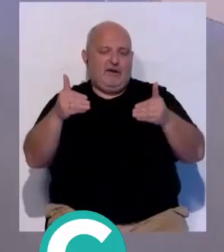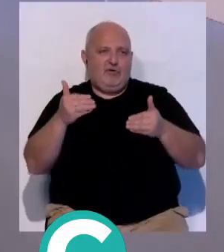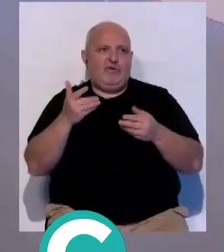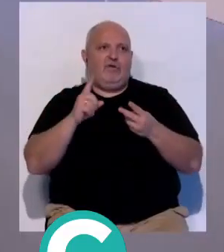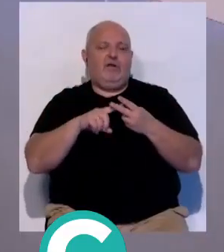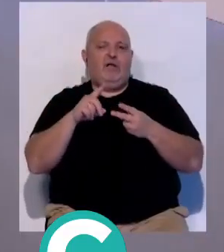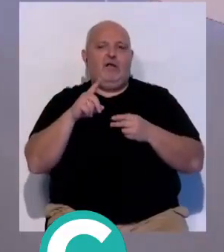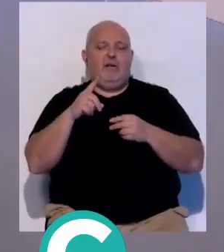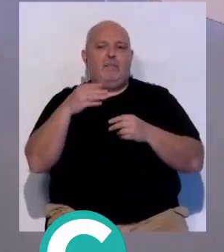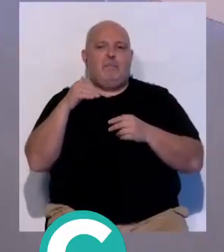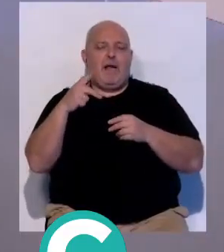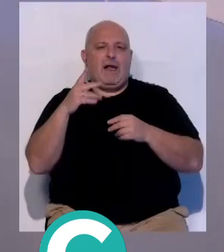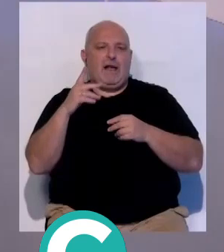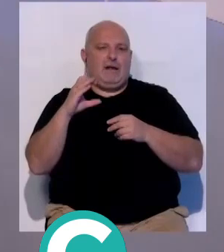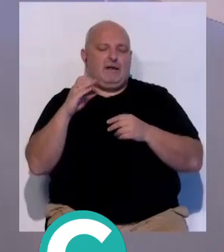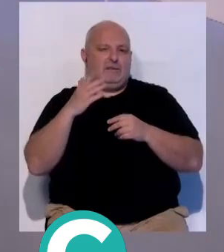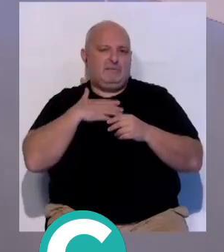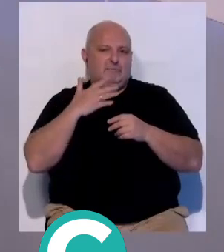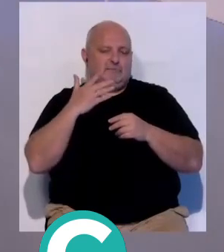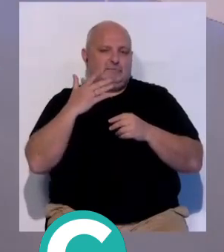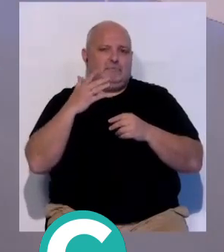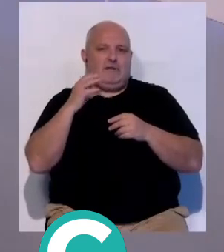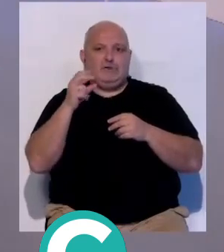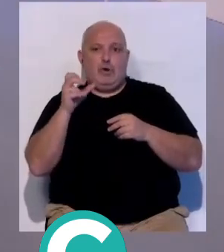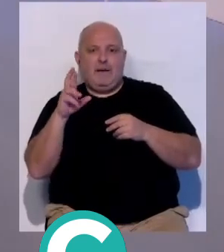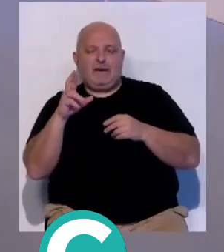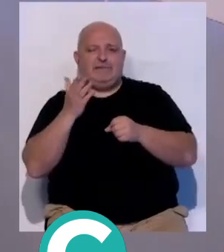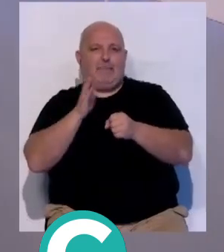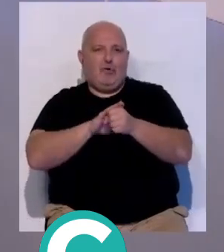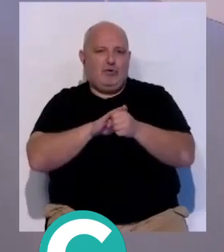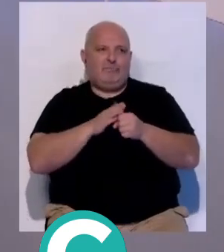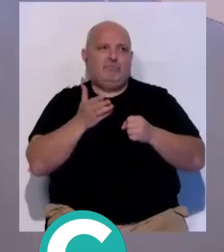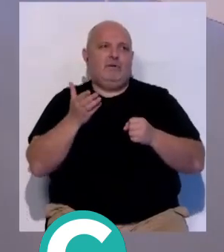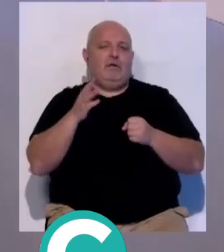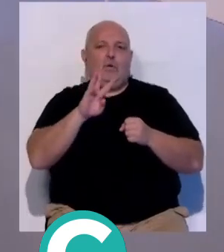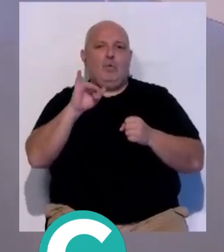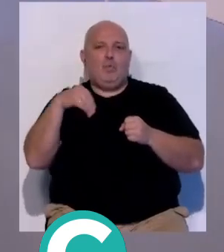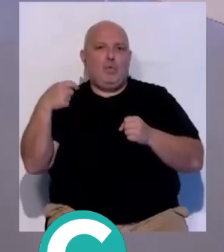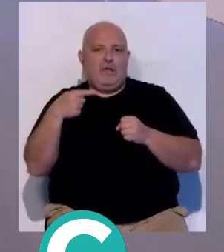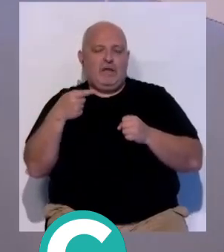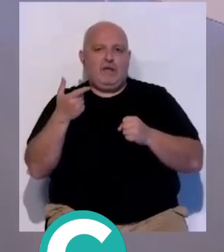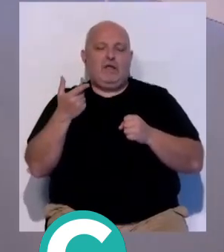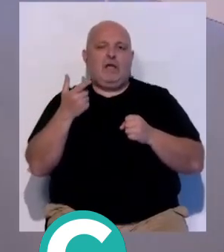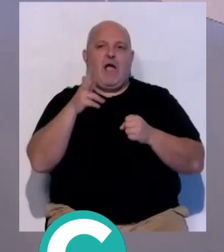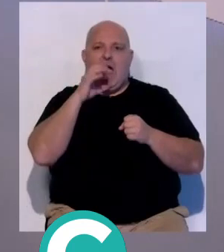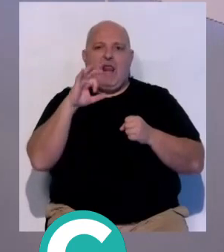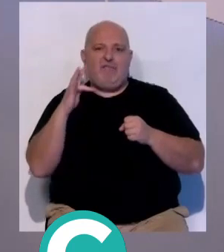Back que era el Defensa central el stopper que es el tapón los Wind el Half que decíamos en